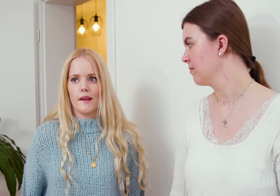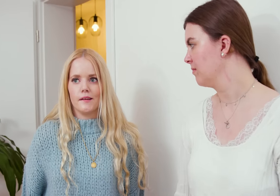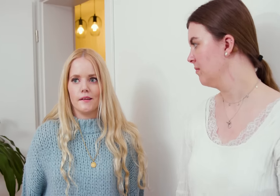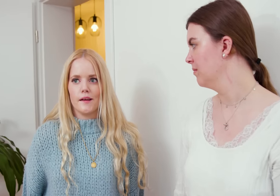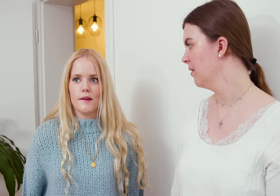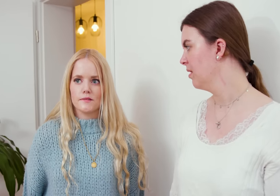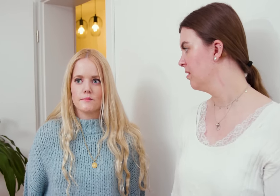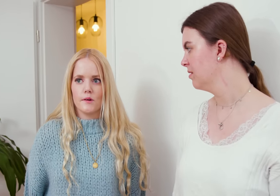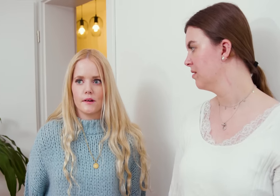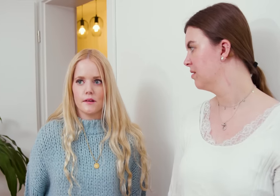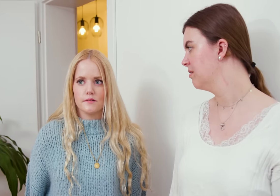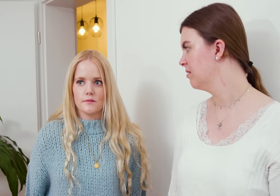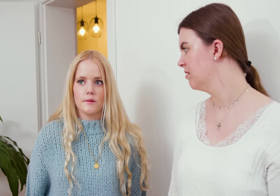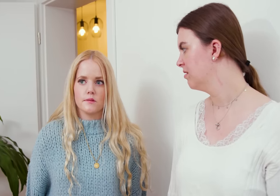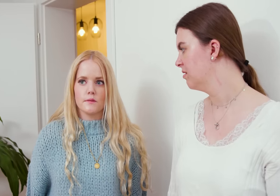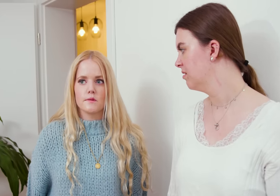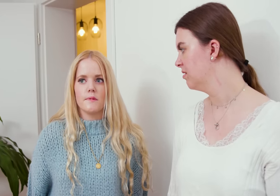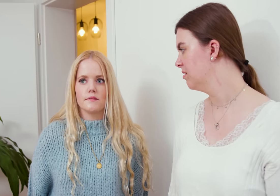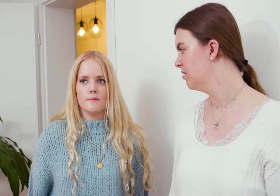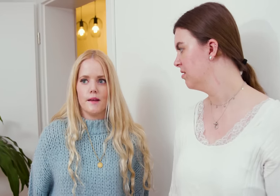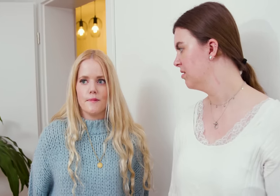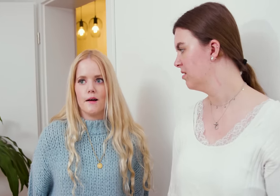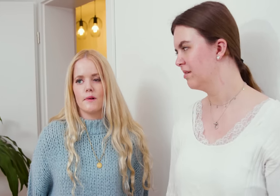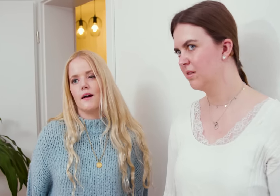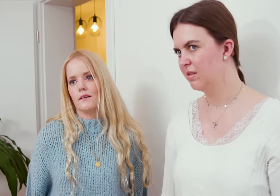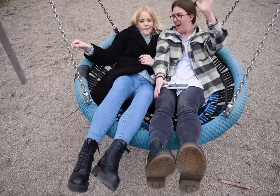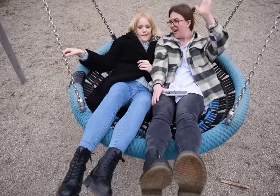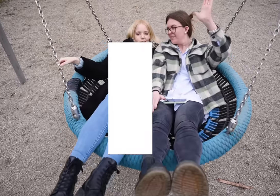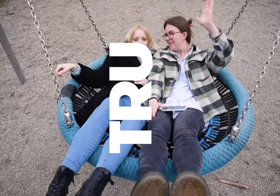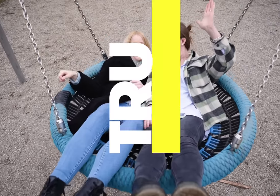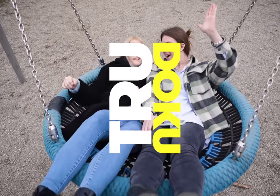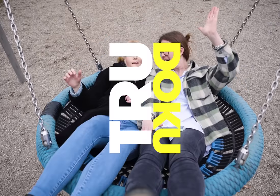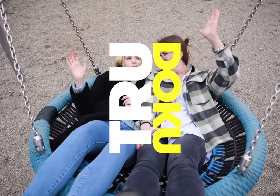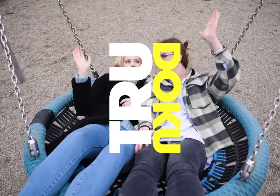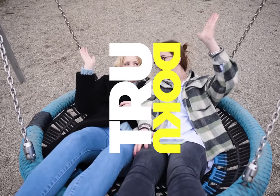Aber dass es möglich ist, dass man trotzdem Spaß am Leben haben kann. (Dynamische Musik)